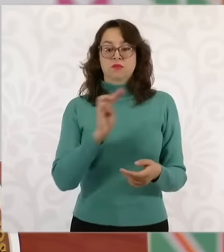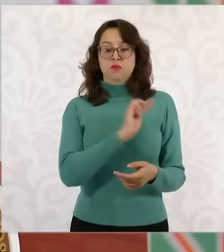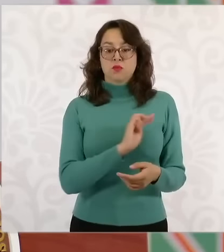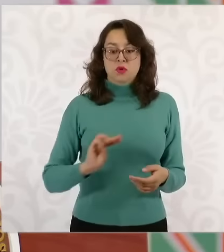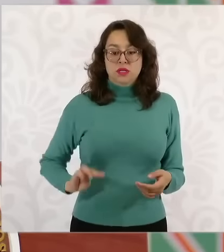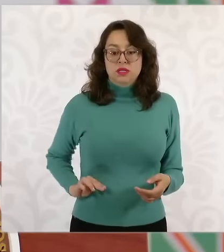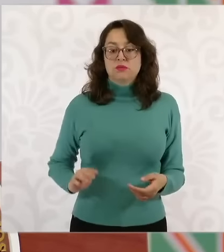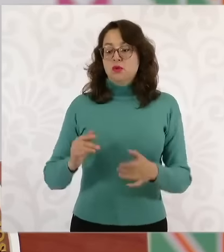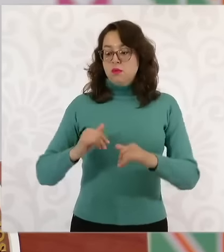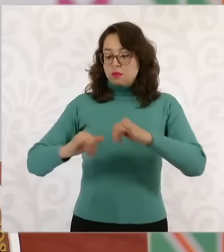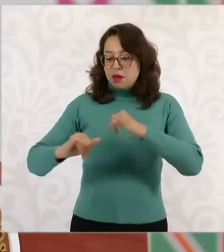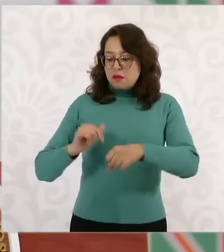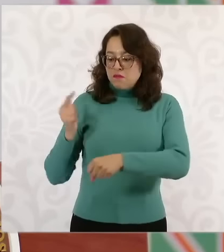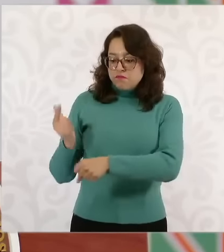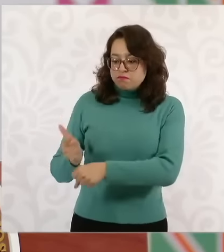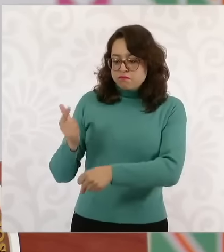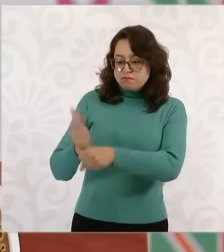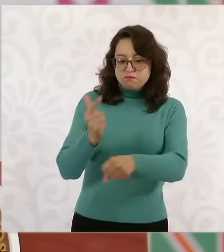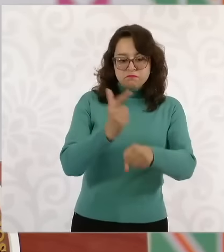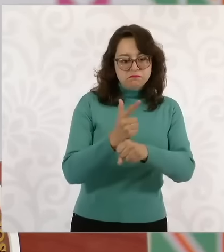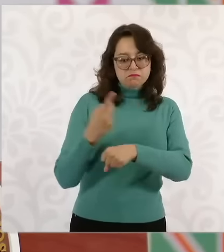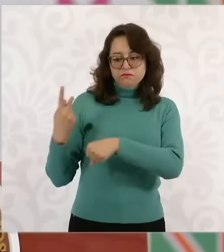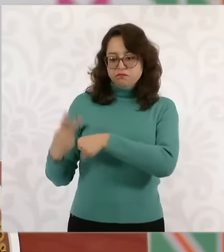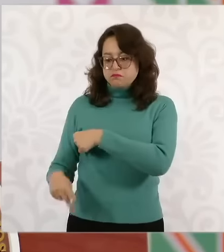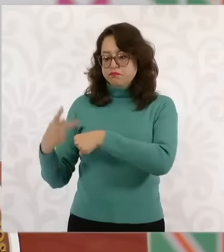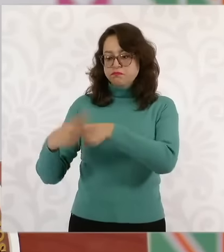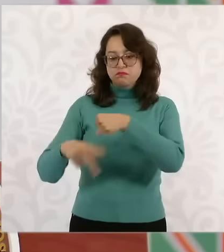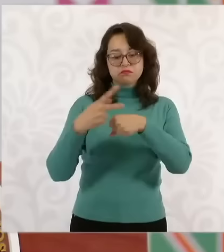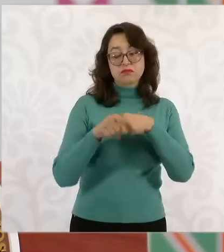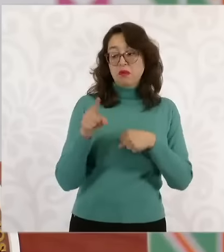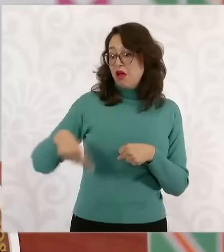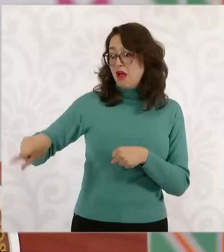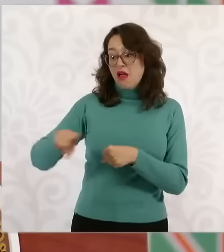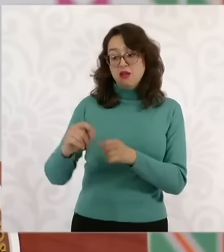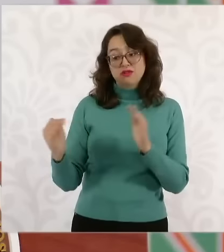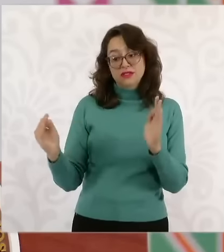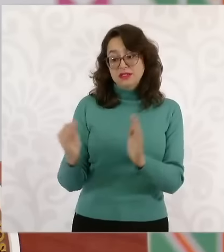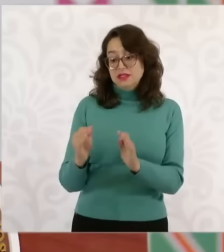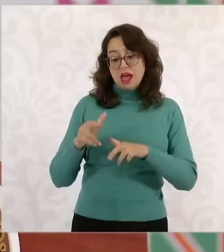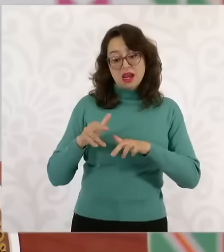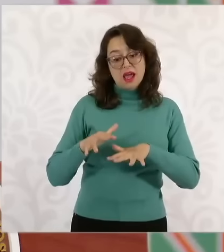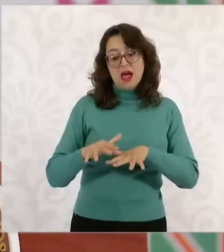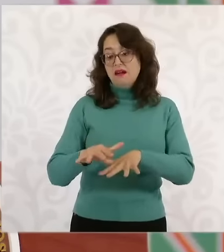riesgo y de un trabajo de reubicación que no es de un día, es de largo plazo,